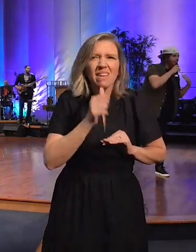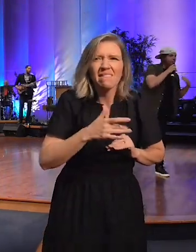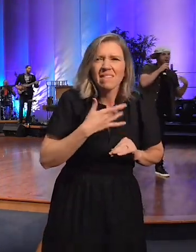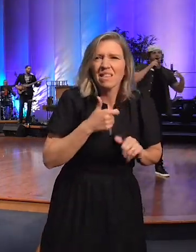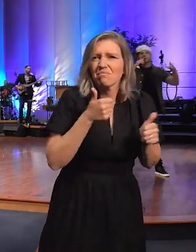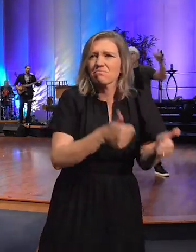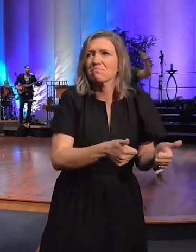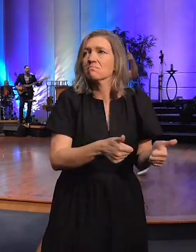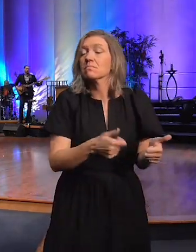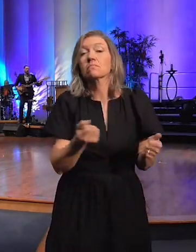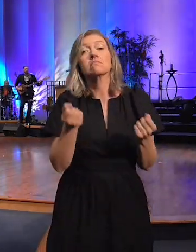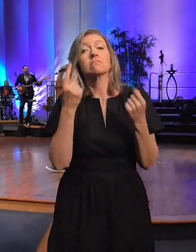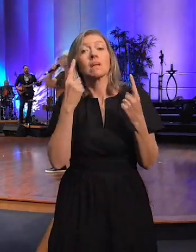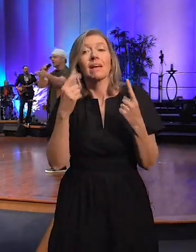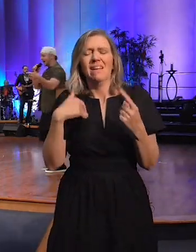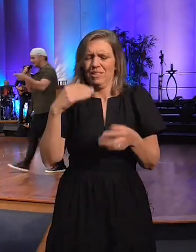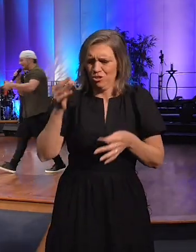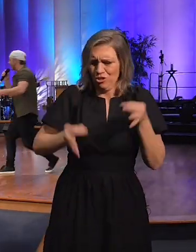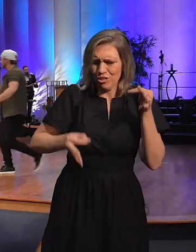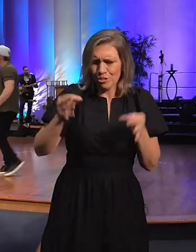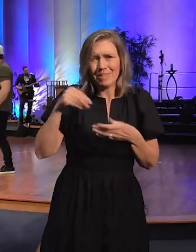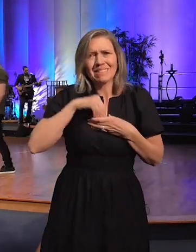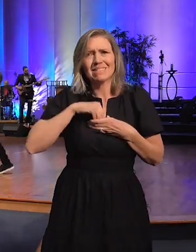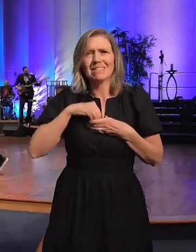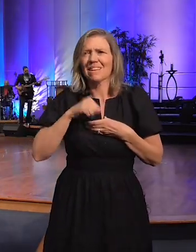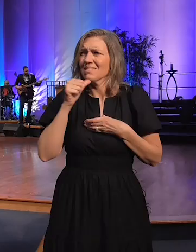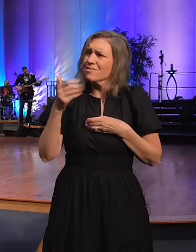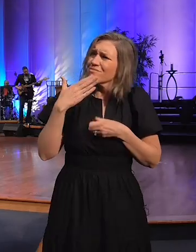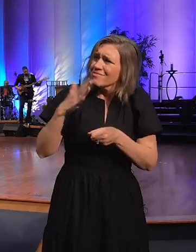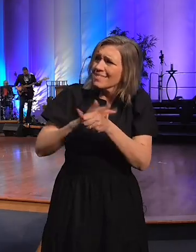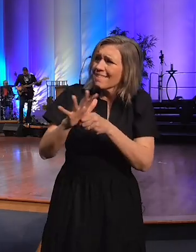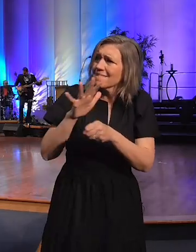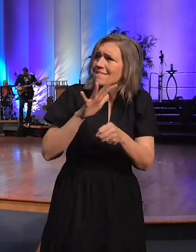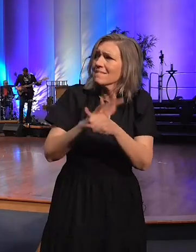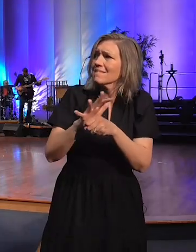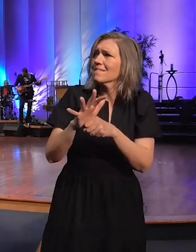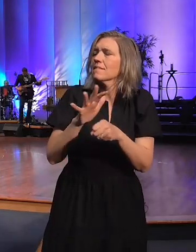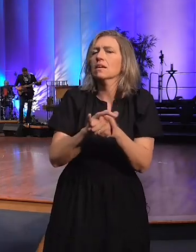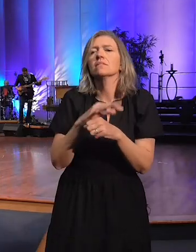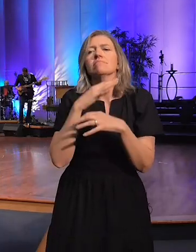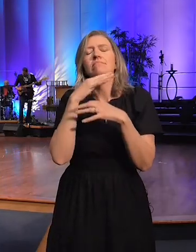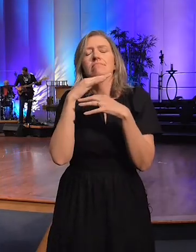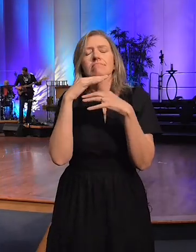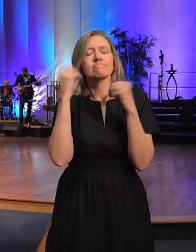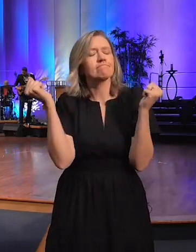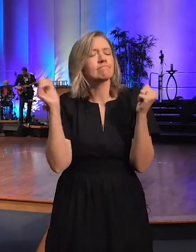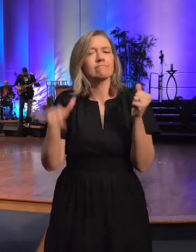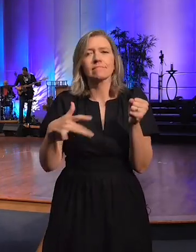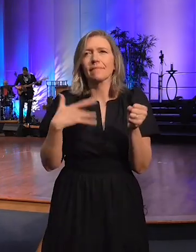Tengo este juicio de que no soy suficiente y estoy harto de no ser suficiente levanta